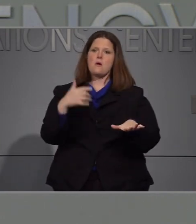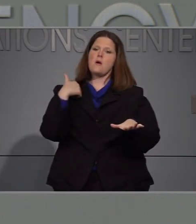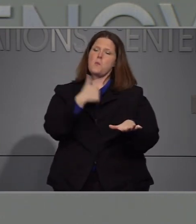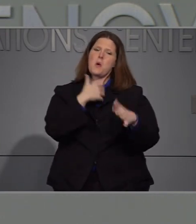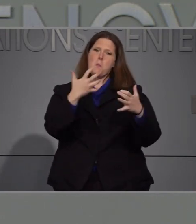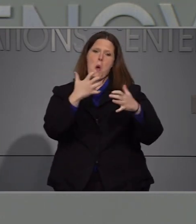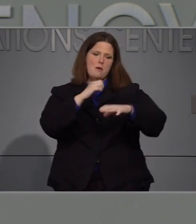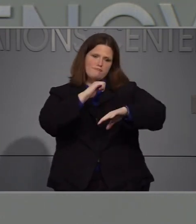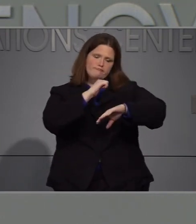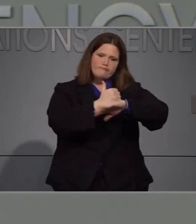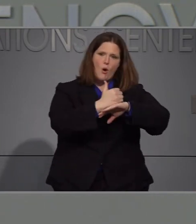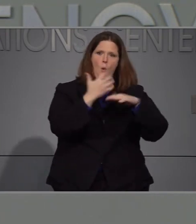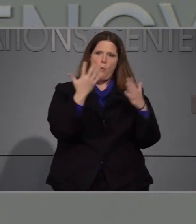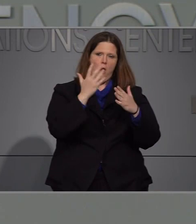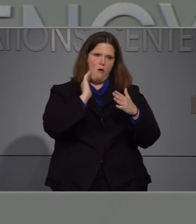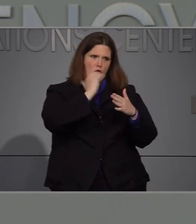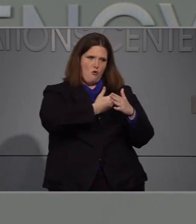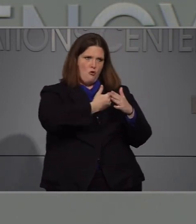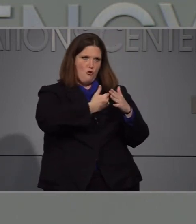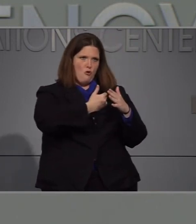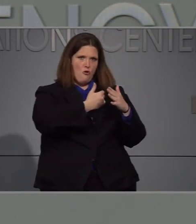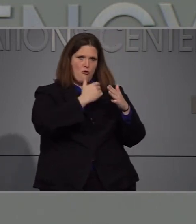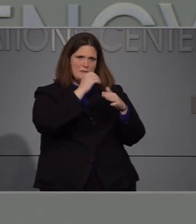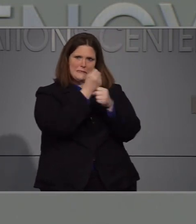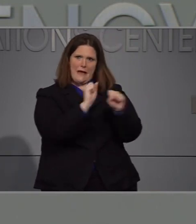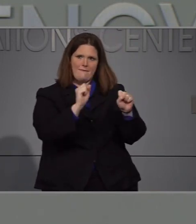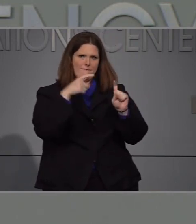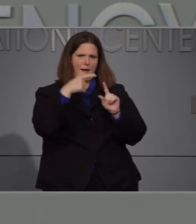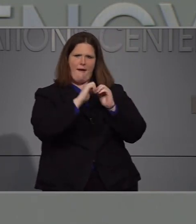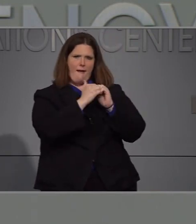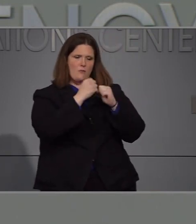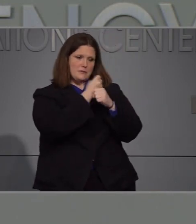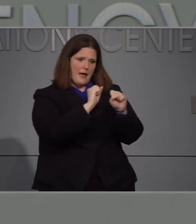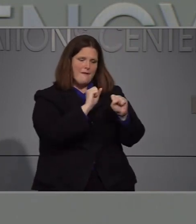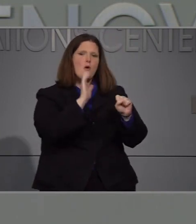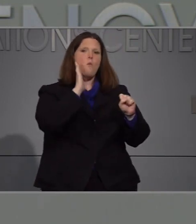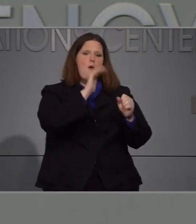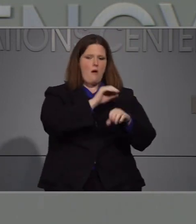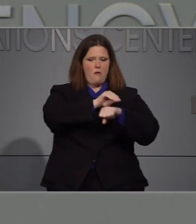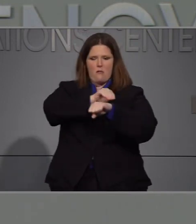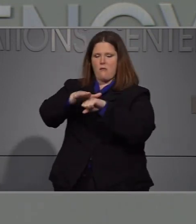tener una banzi de lo que nosotros ni Stamos hacer pare han de Estado para mantener el